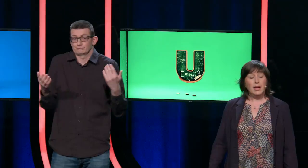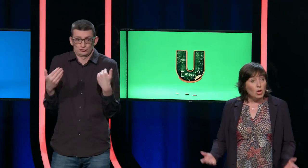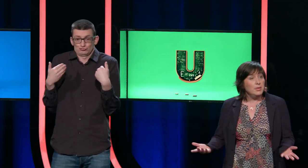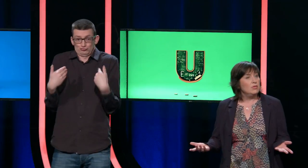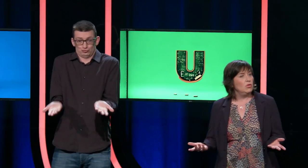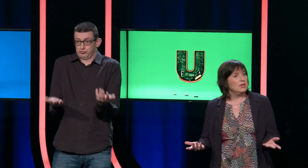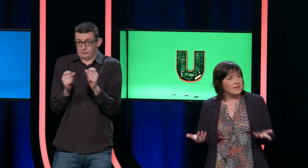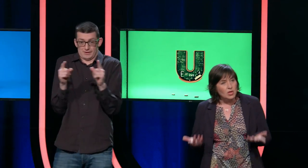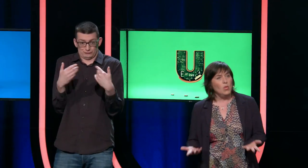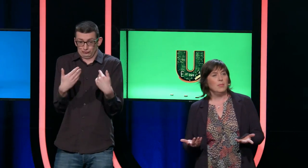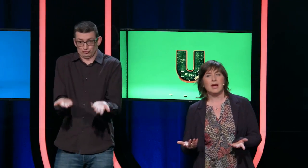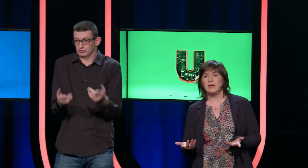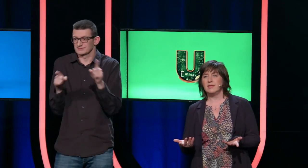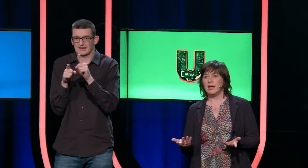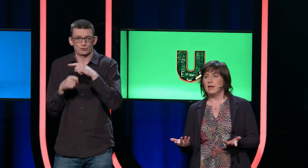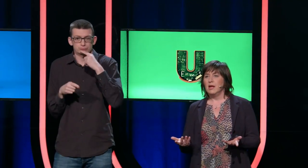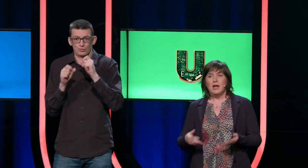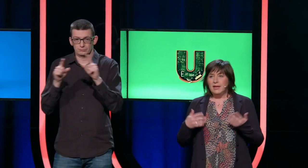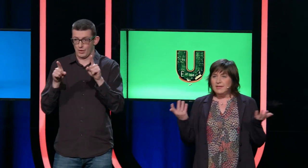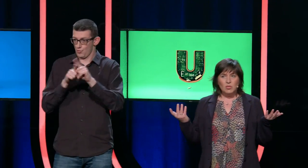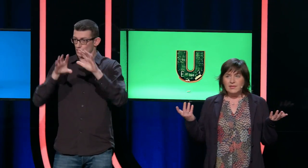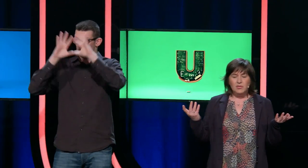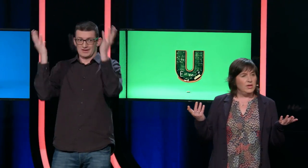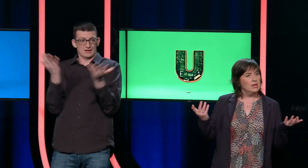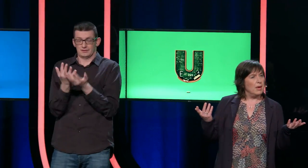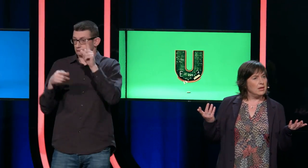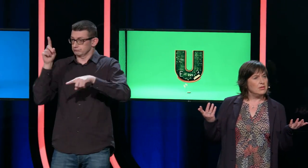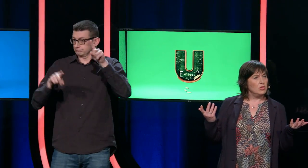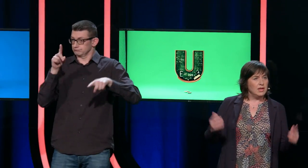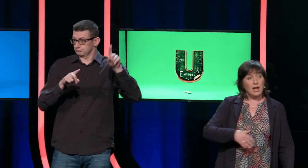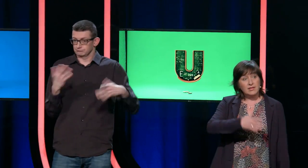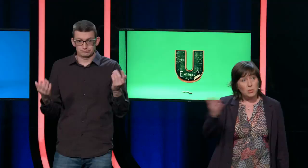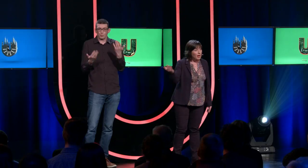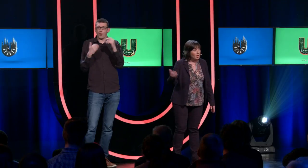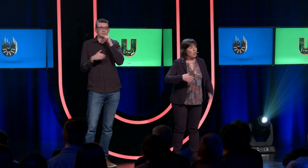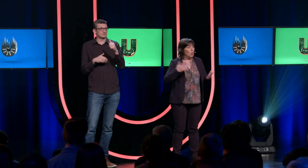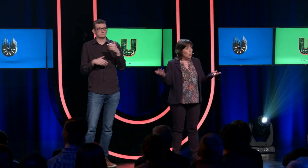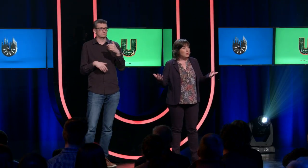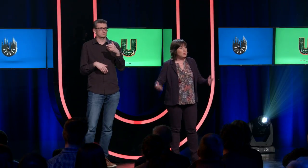Dat klopt, dat zou gemakkelijker zijn. Net zoals het veel gemakkelijker zou zijn als wij, horenden,